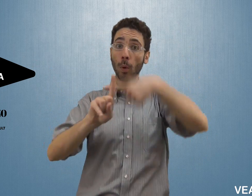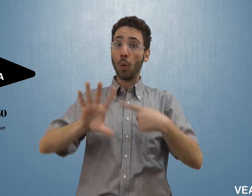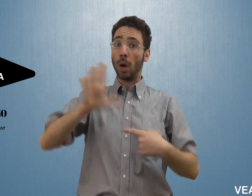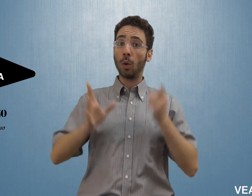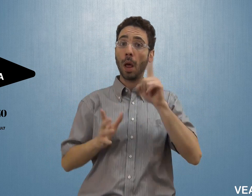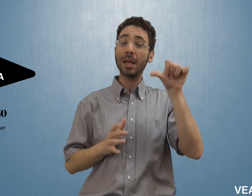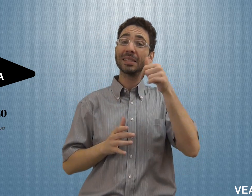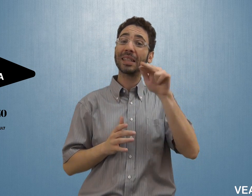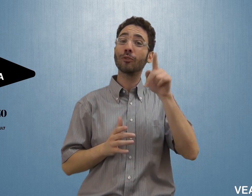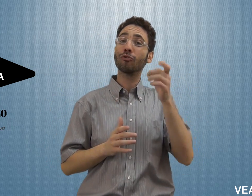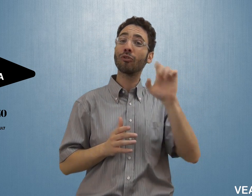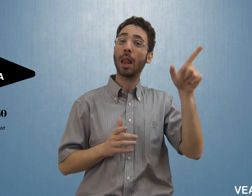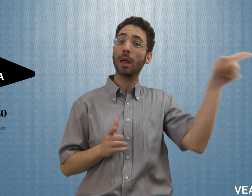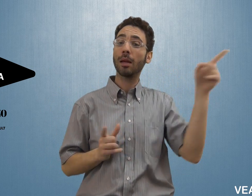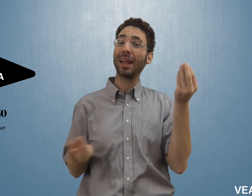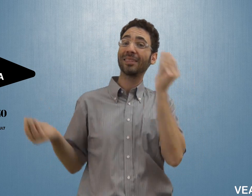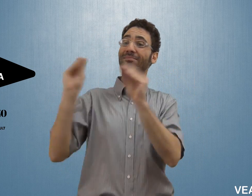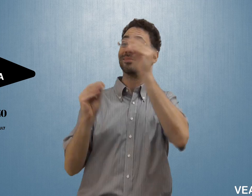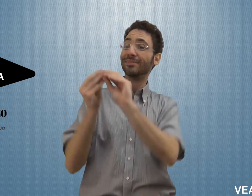esposte insieme ad una grande installazione concepita dall’artista